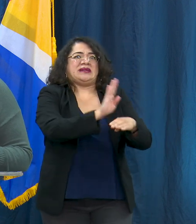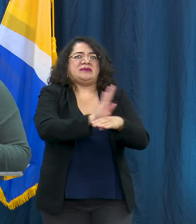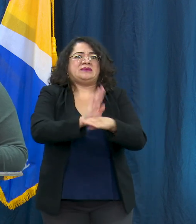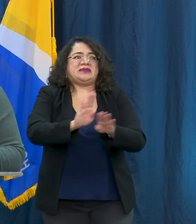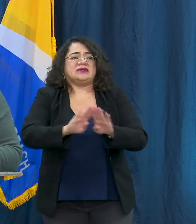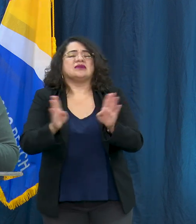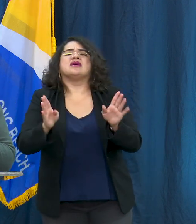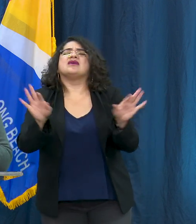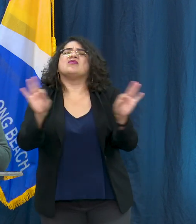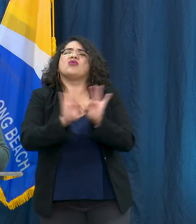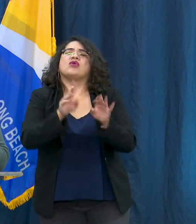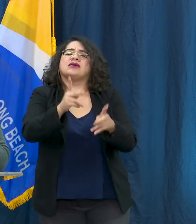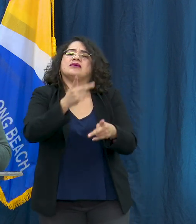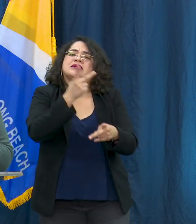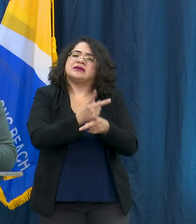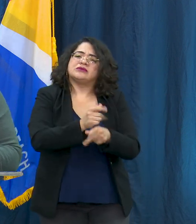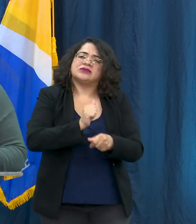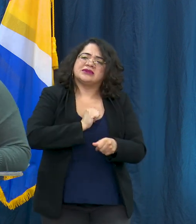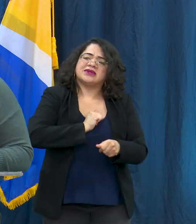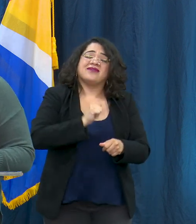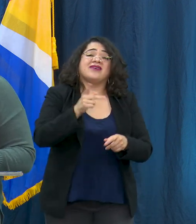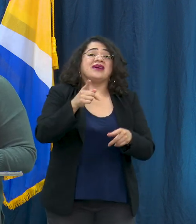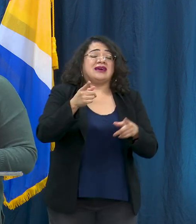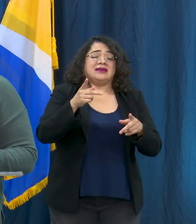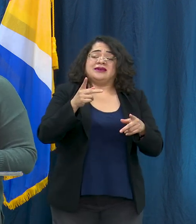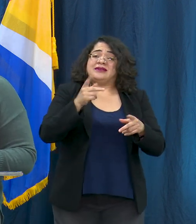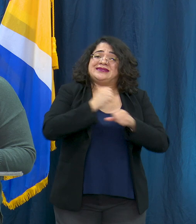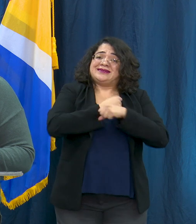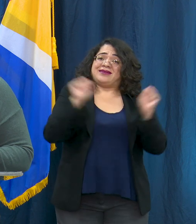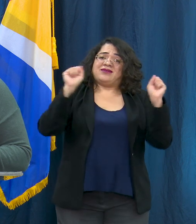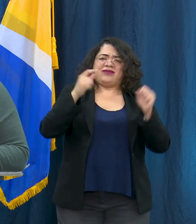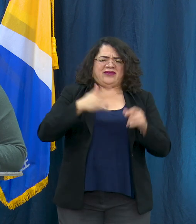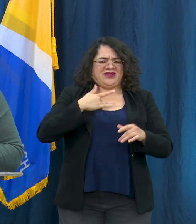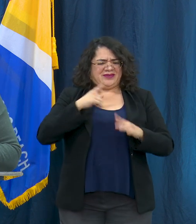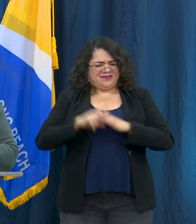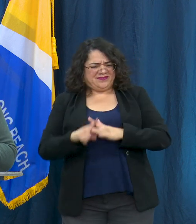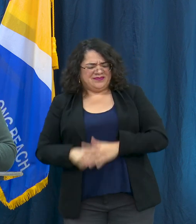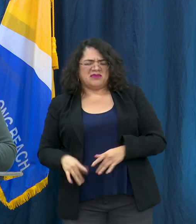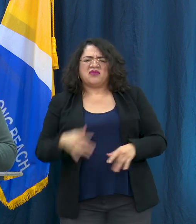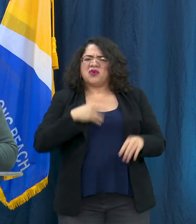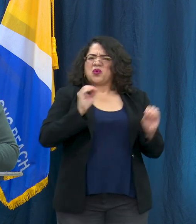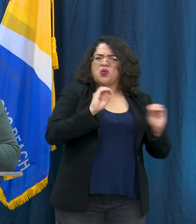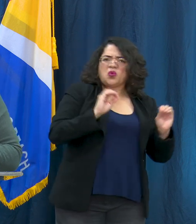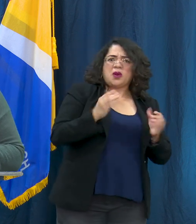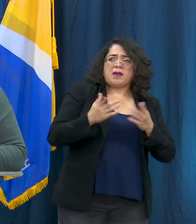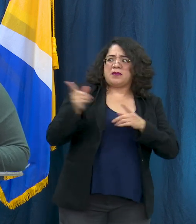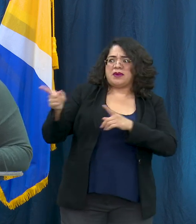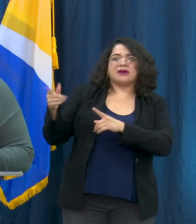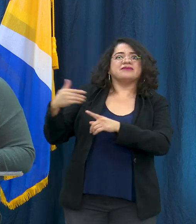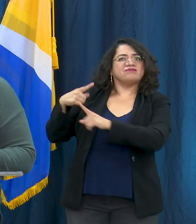importante tenemos que pasa dad para hacer las pruebas en varios CTO sobre